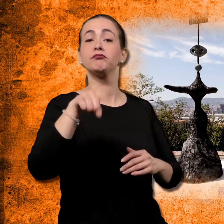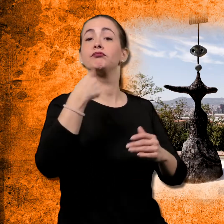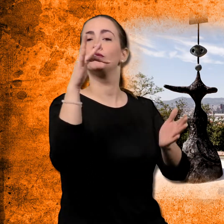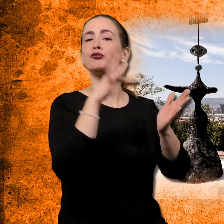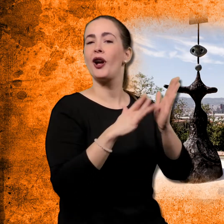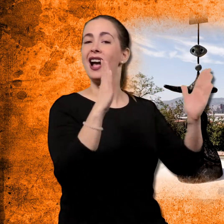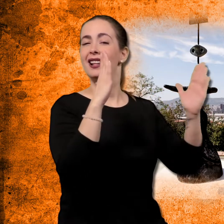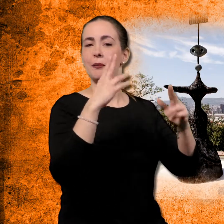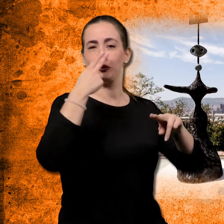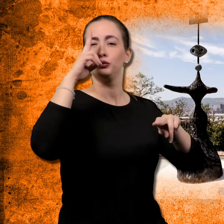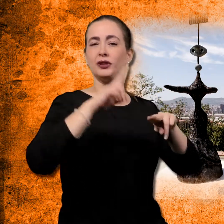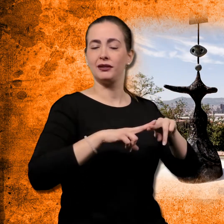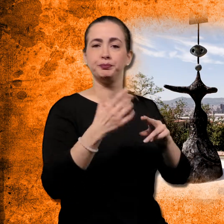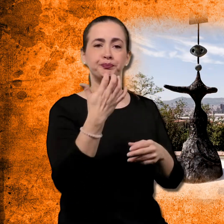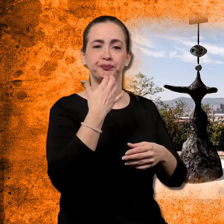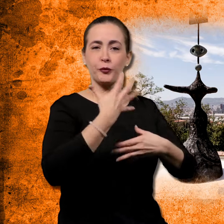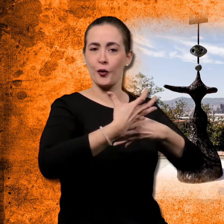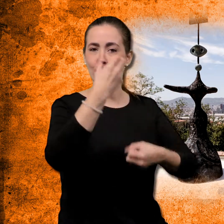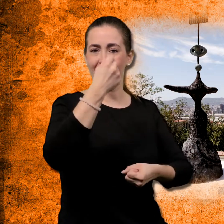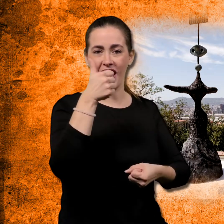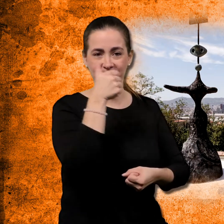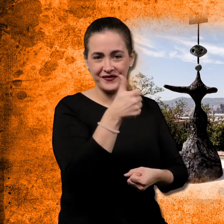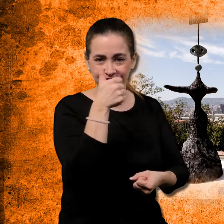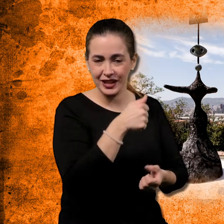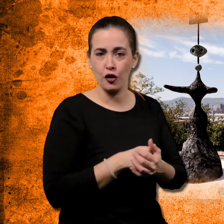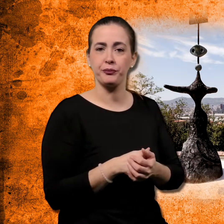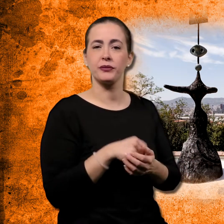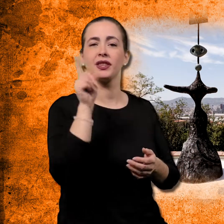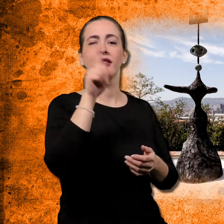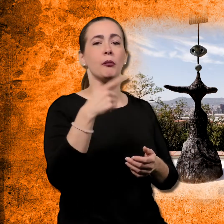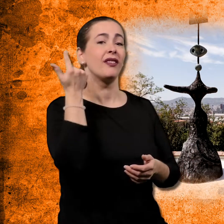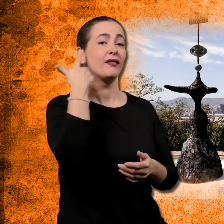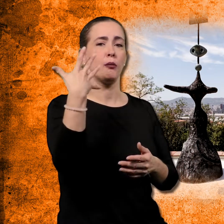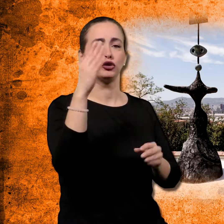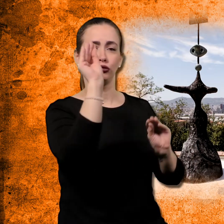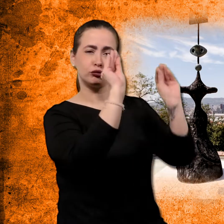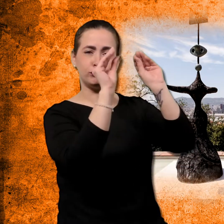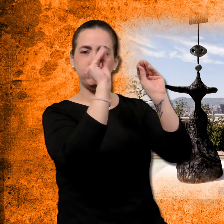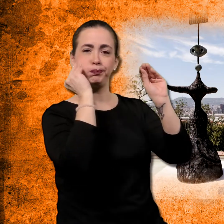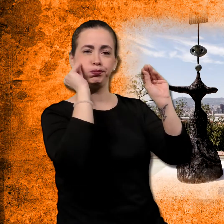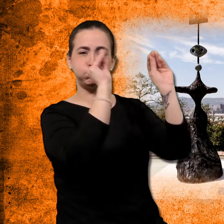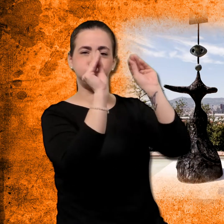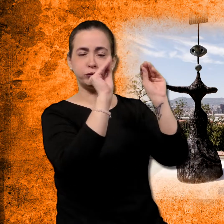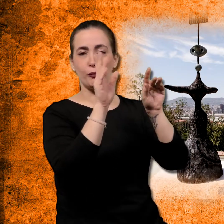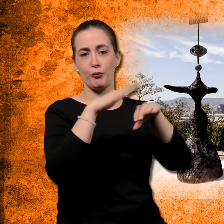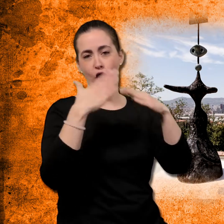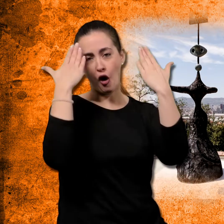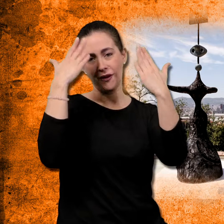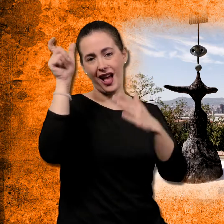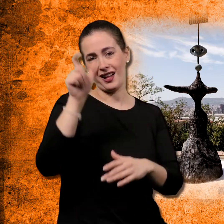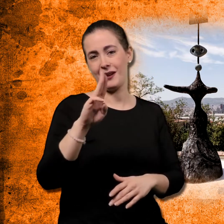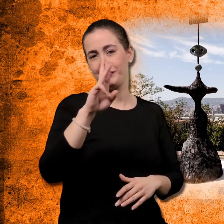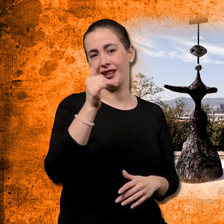Passant per l’etapa plenament surrealista (L’ampolla de vi) i els coneguts collages (Homenatge a Prats).